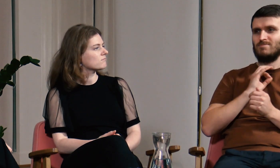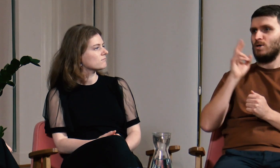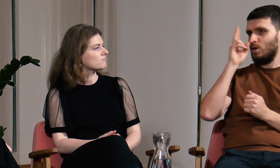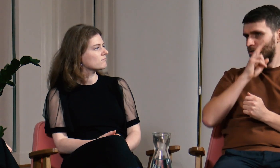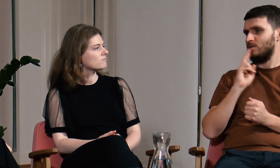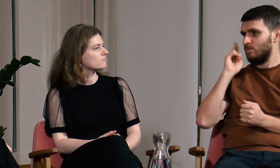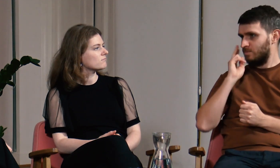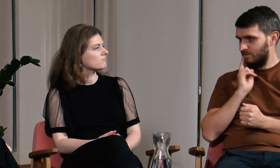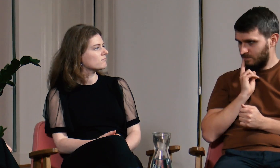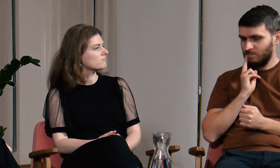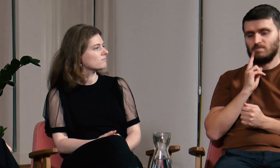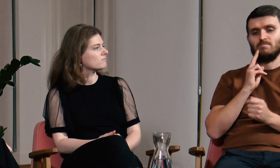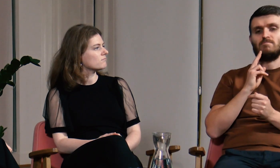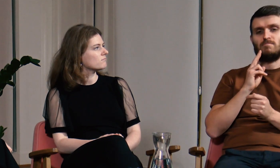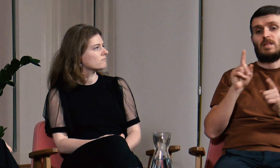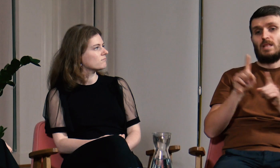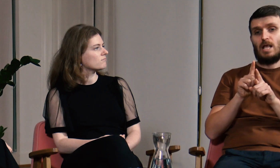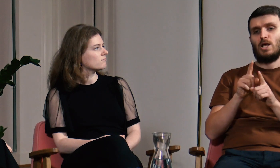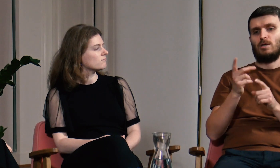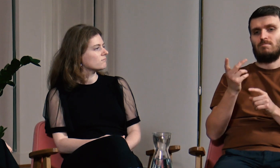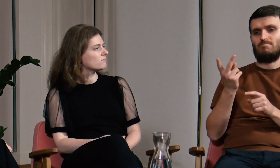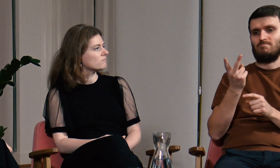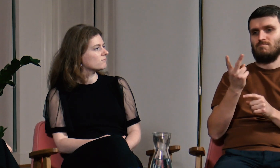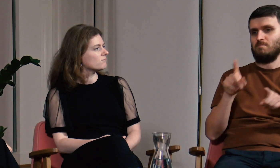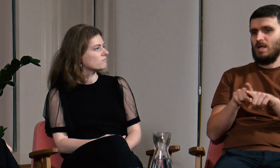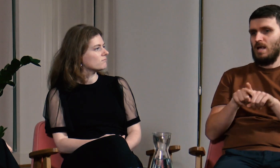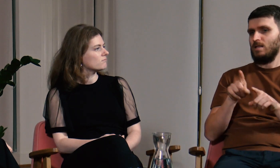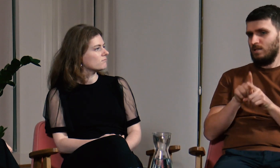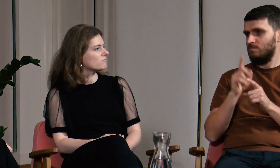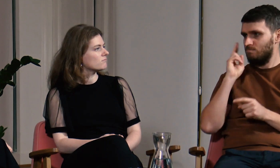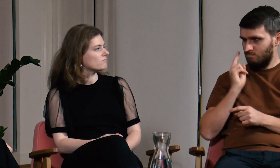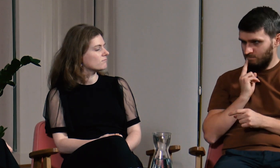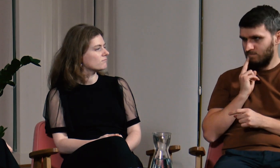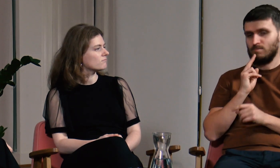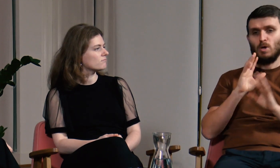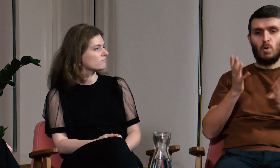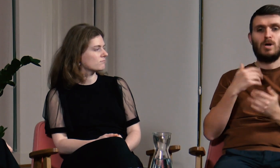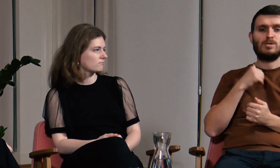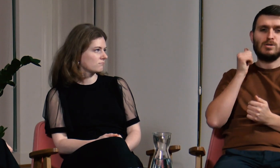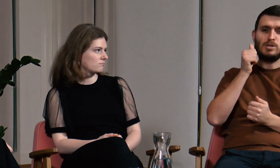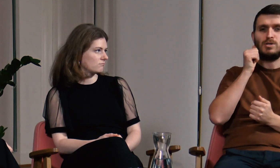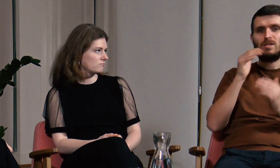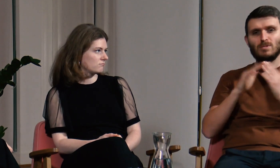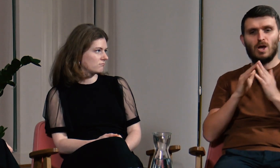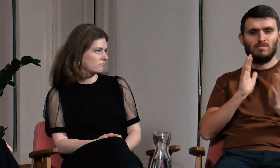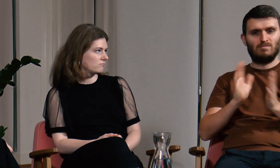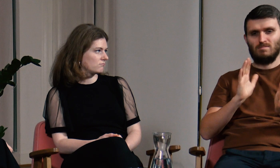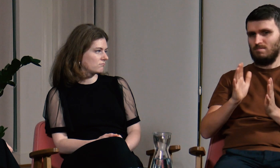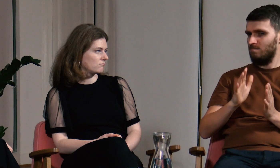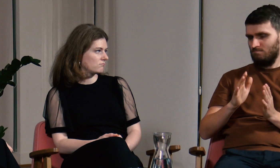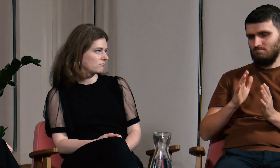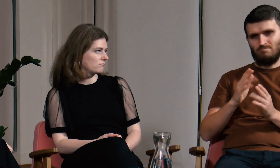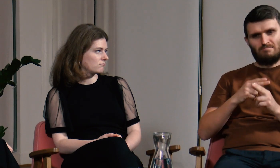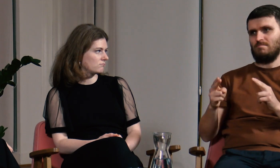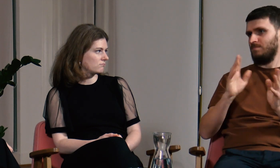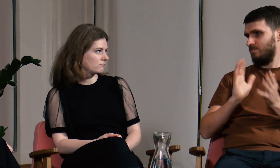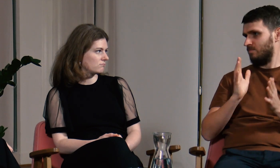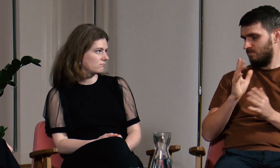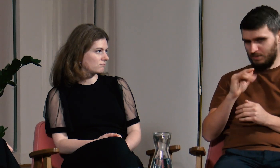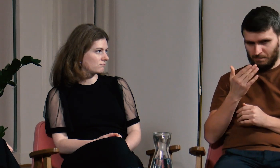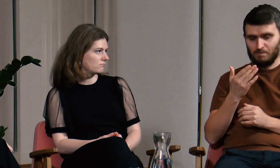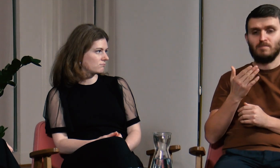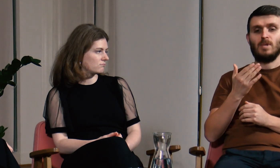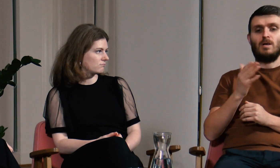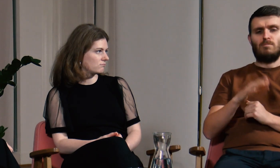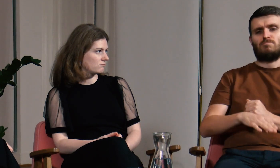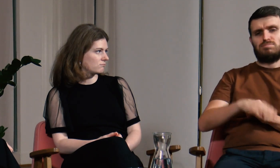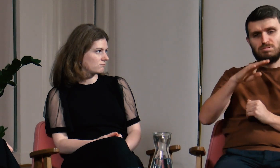Moi rodzice i dwaj bracia są Głusi. Codziennie w domu migaliśmy PJM.